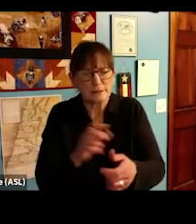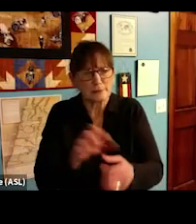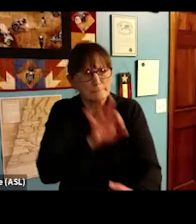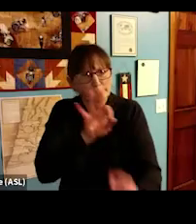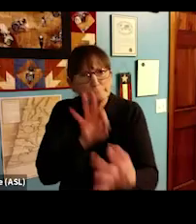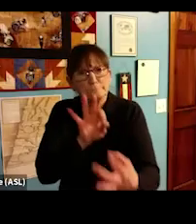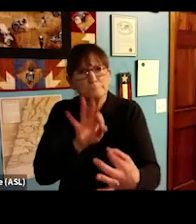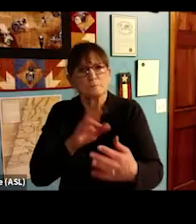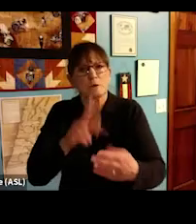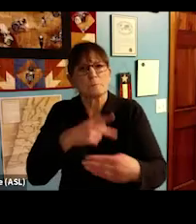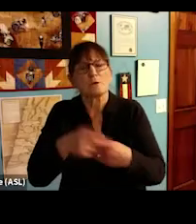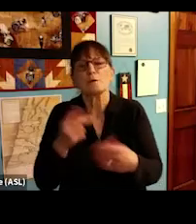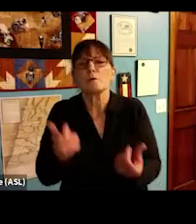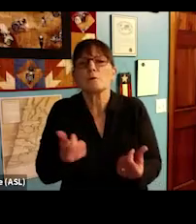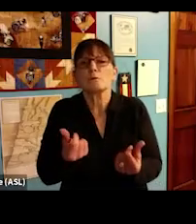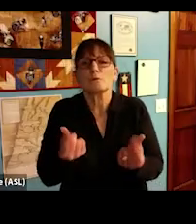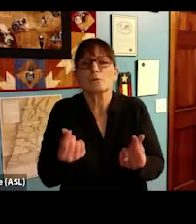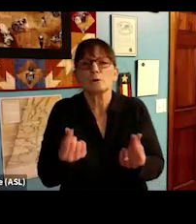de la que hablaremos en un minuto.